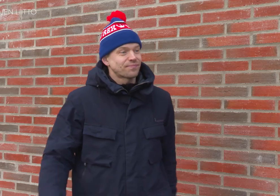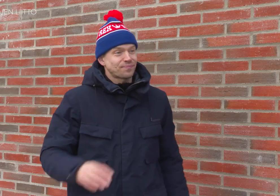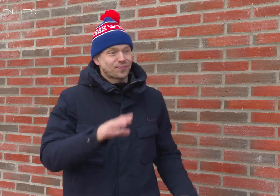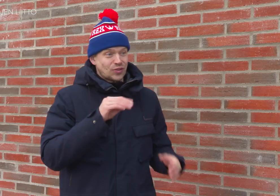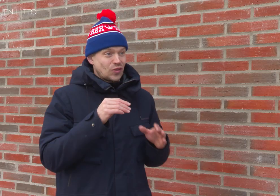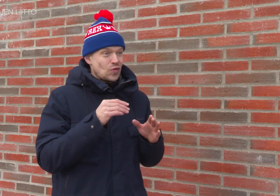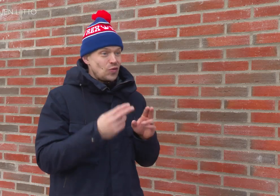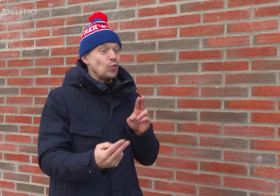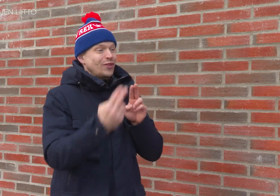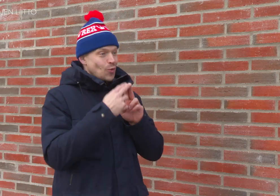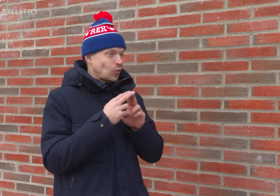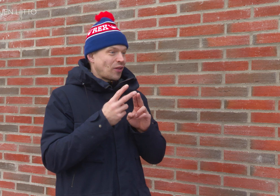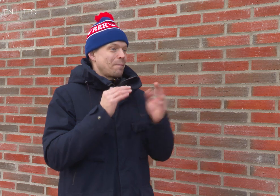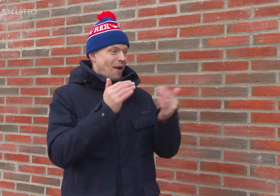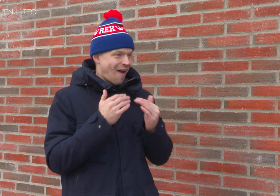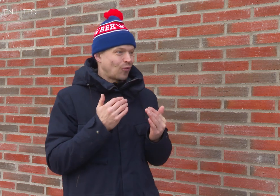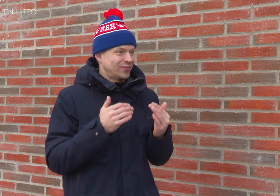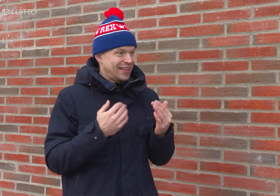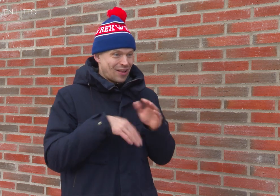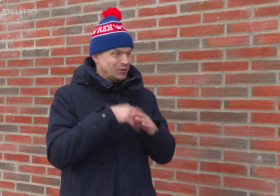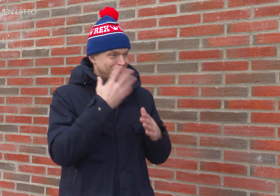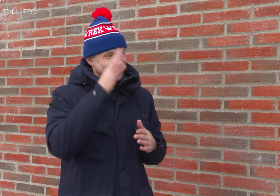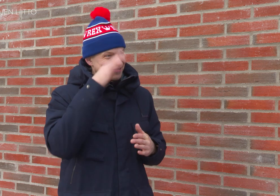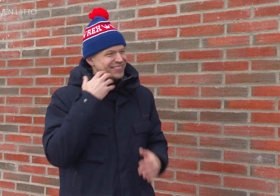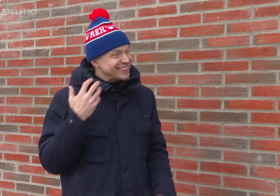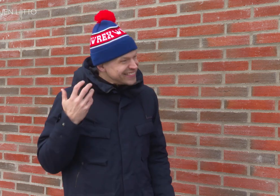Yhteydenottoja ja palautetta on tullut täysin tuntemattomilta ihmisiltä -